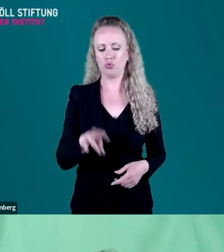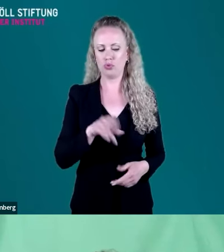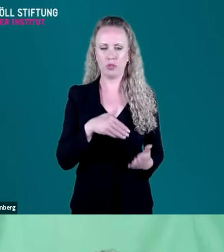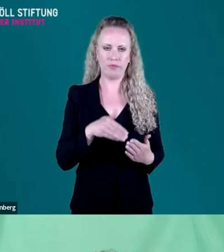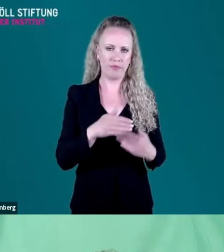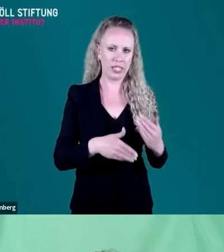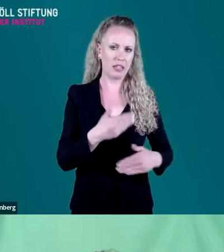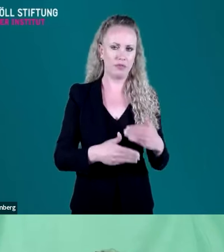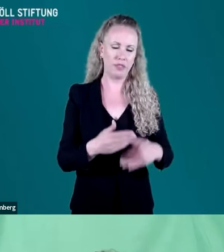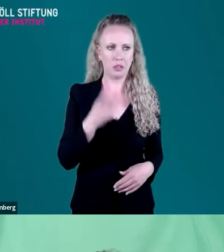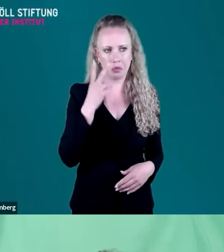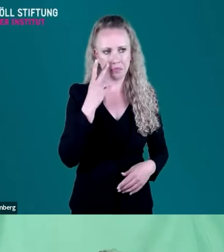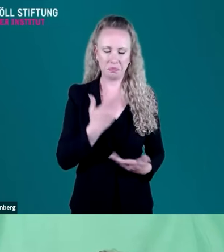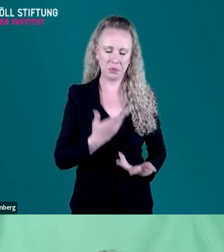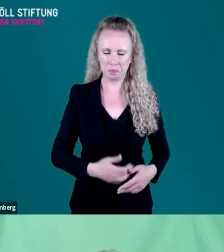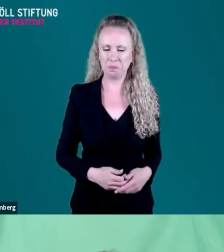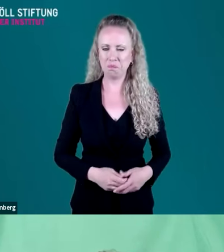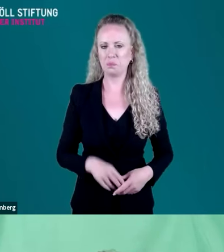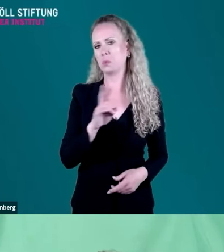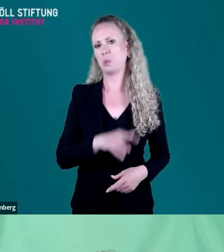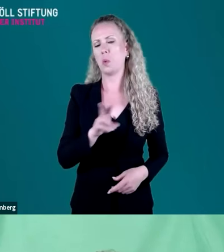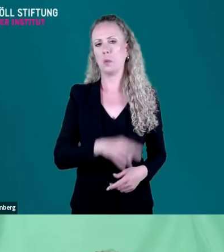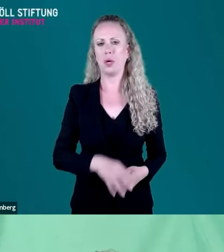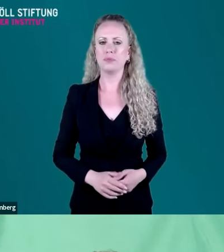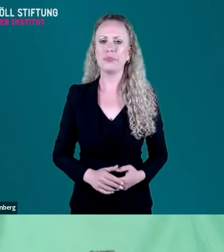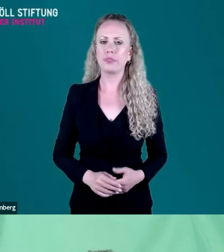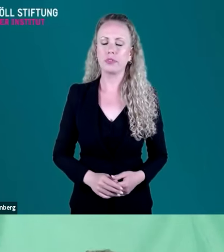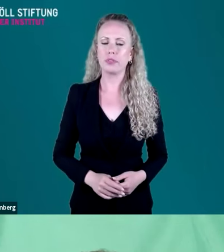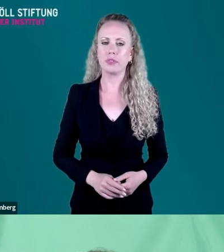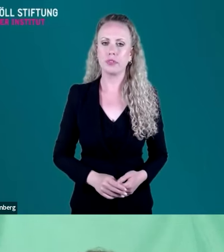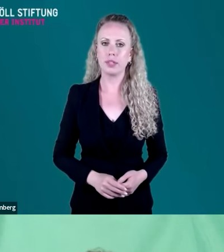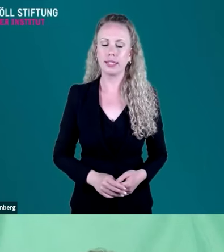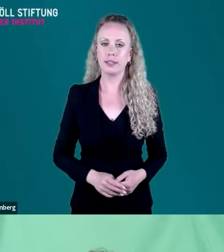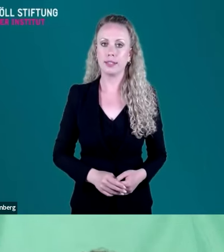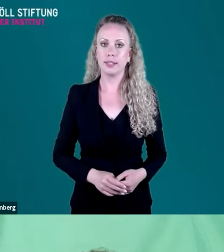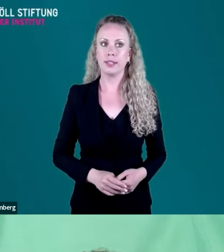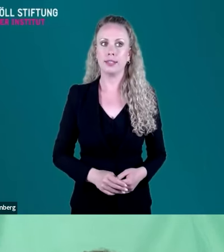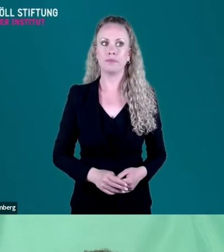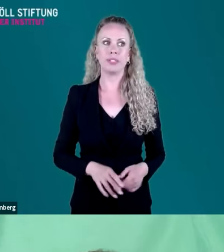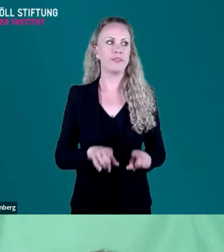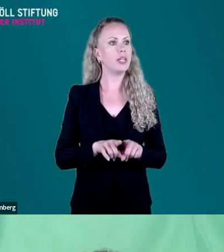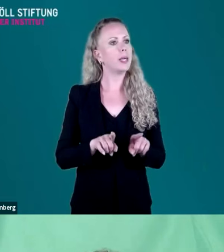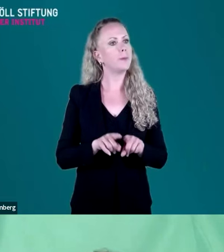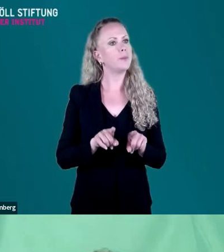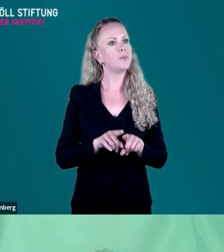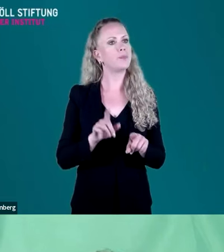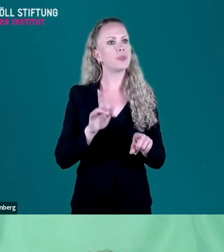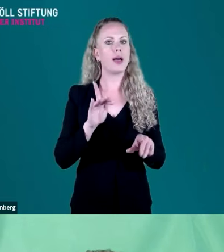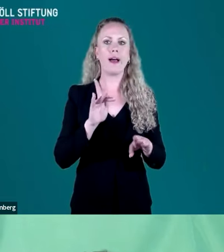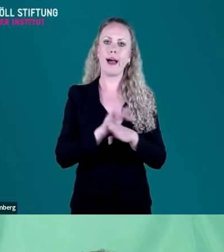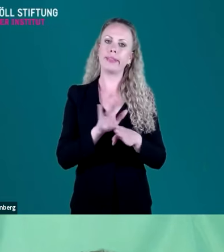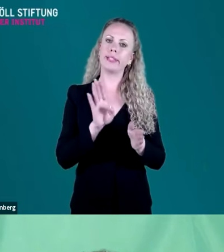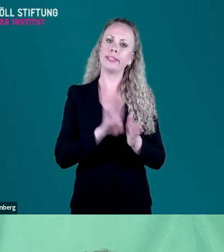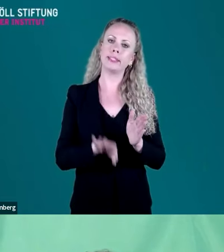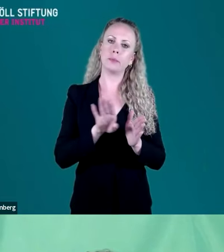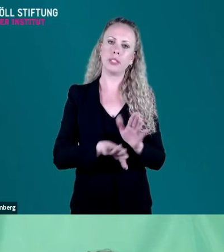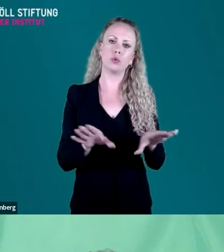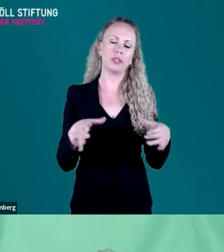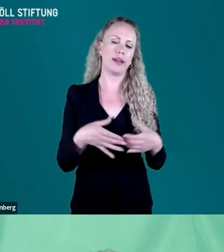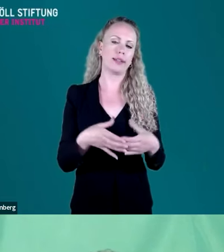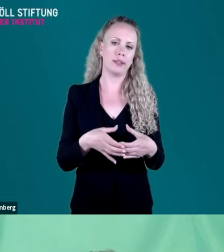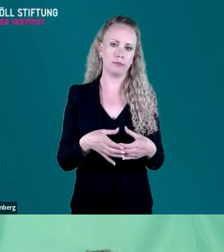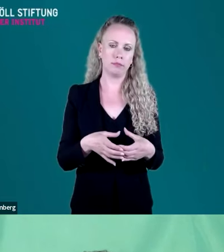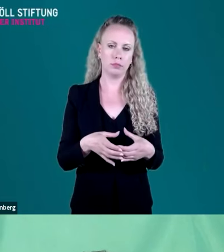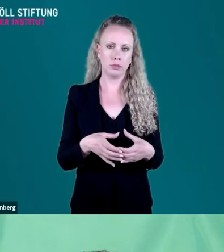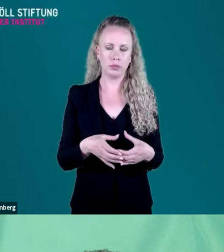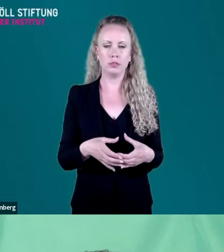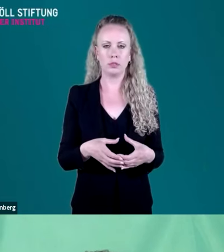So. Ich hab die wahrscheinlich ... Also, eigentlich ist es so ein Antidiskriminierungscluster, wo es genereller darum geht–